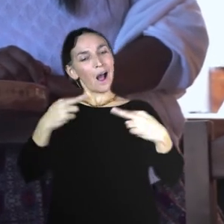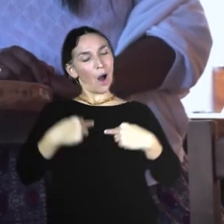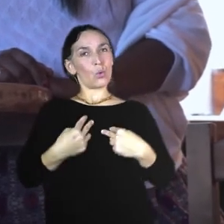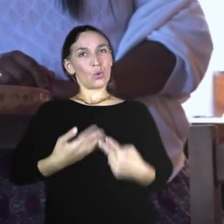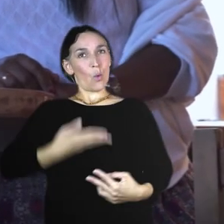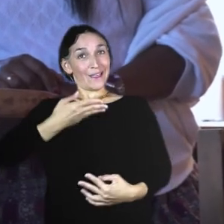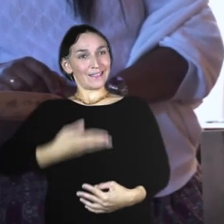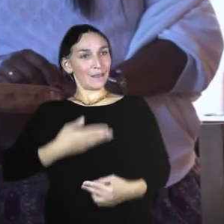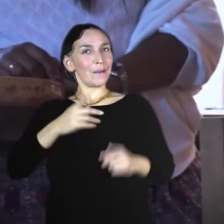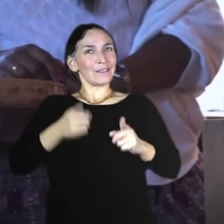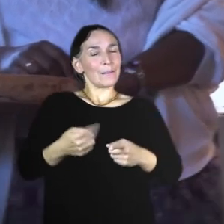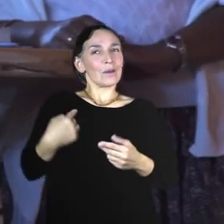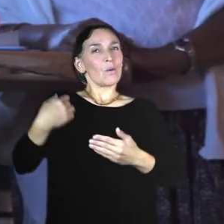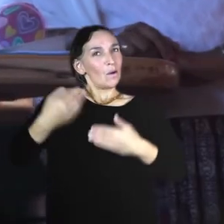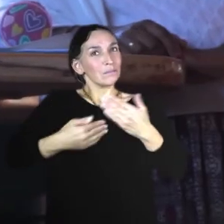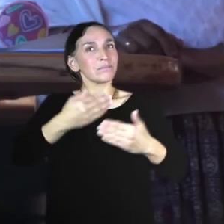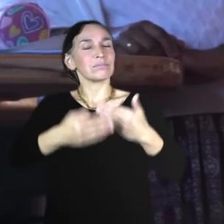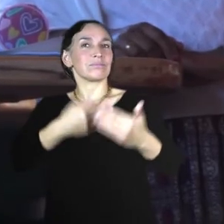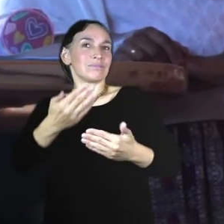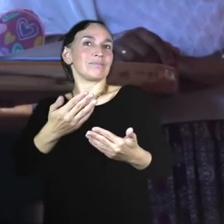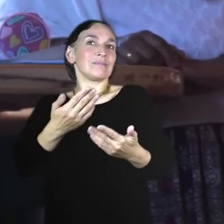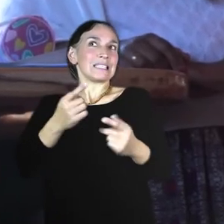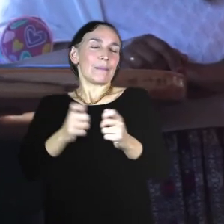que permite a la autoestima reforzarse.